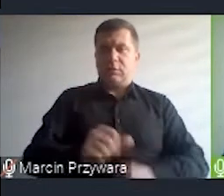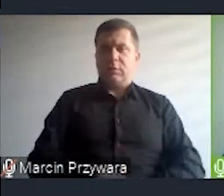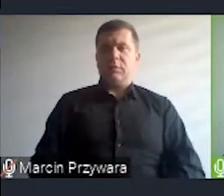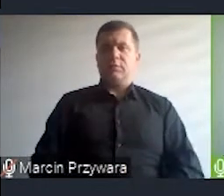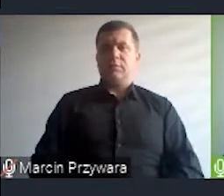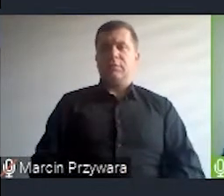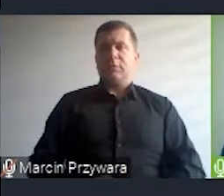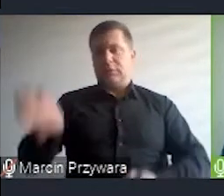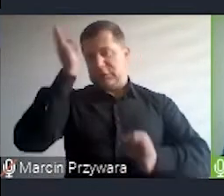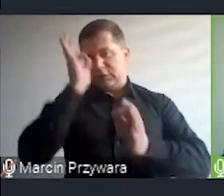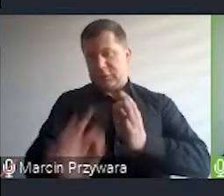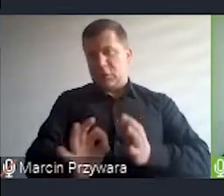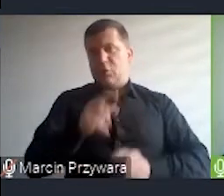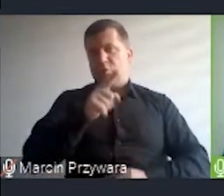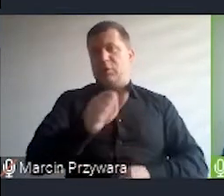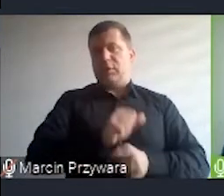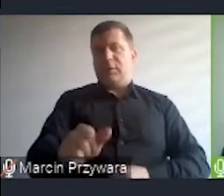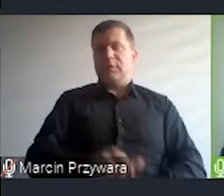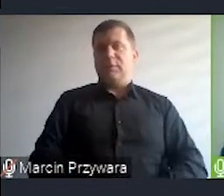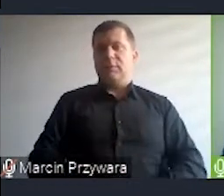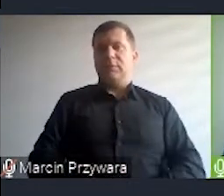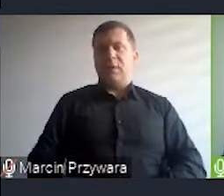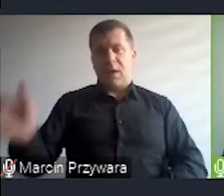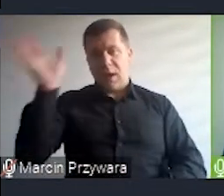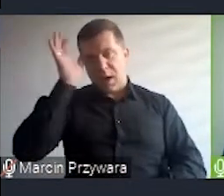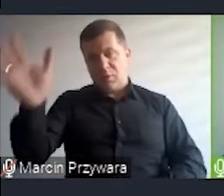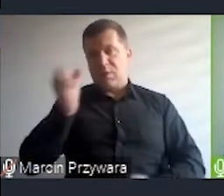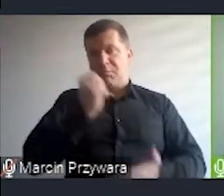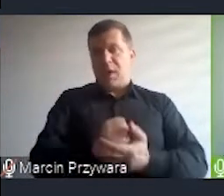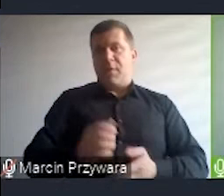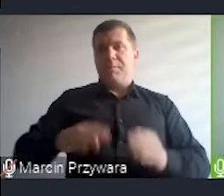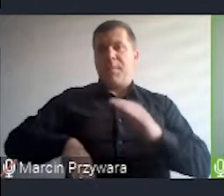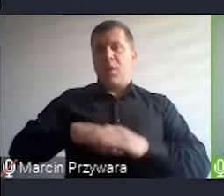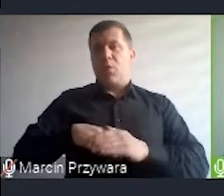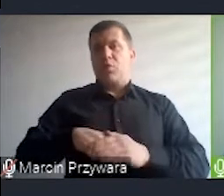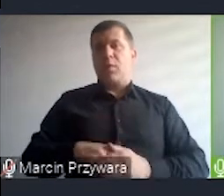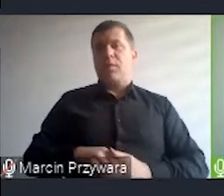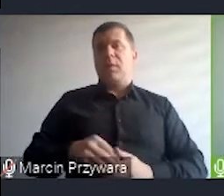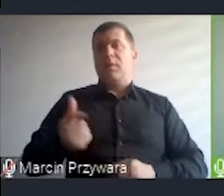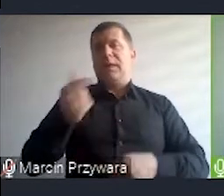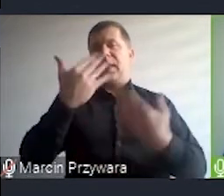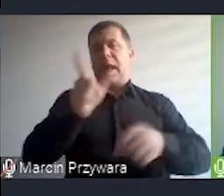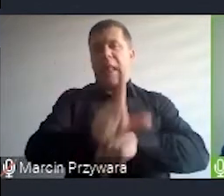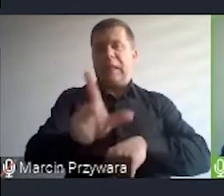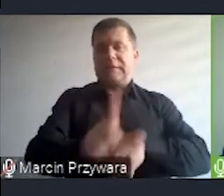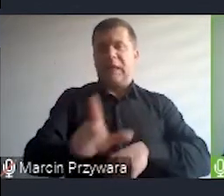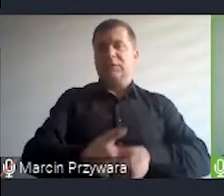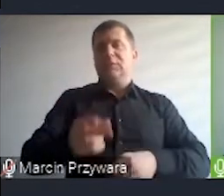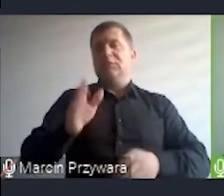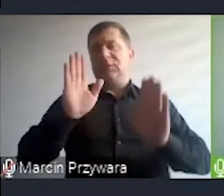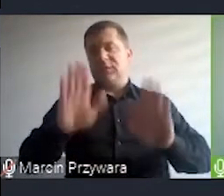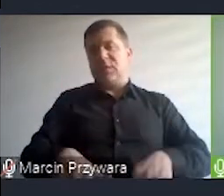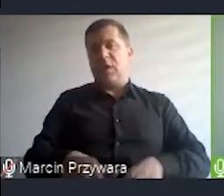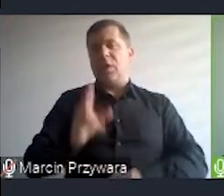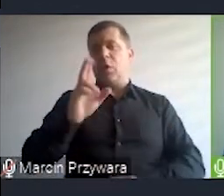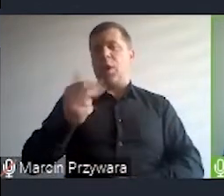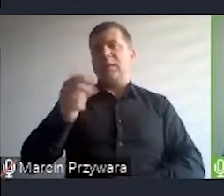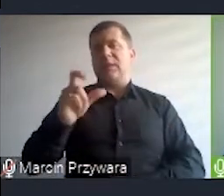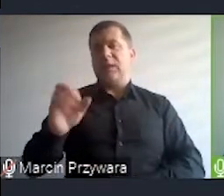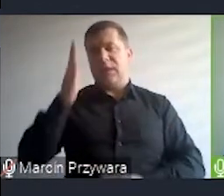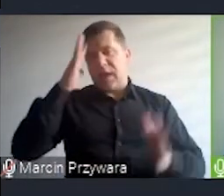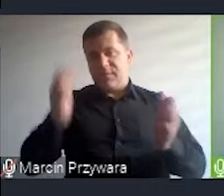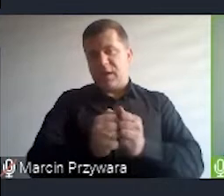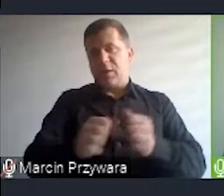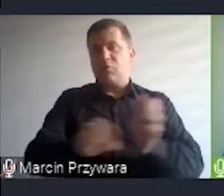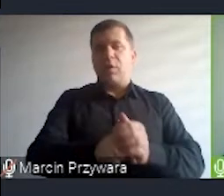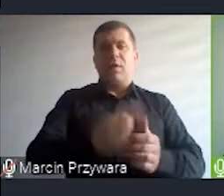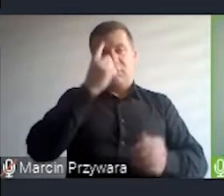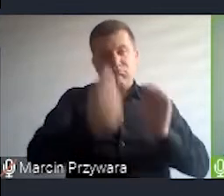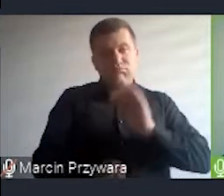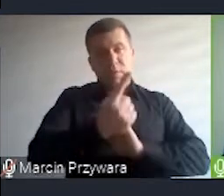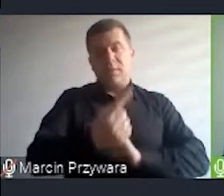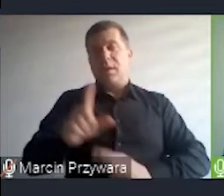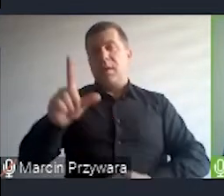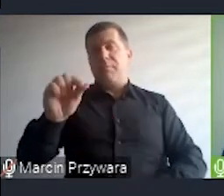I w szczególności są to autorskie prawa majątkowe, licencje, koncesje, prawa do wynalazków, do patentów, do znaków towarowych,